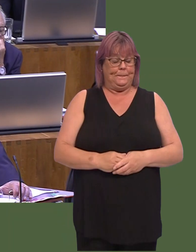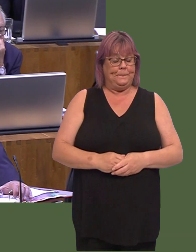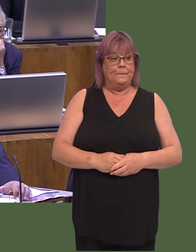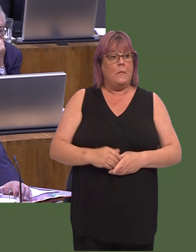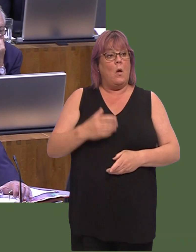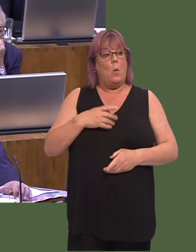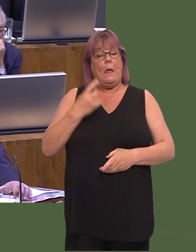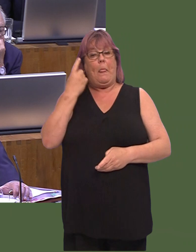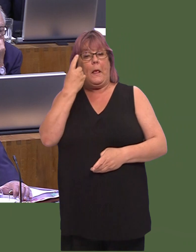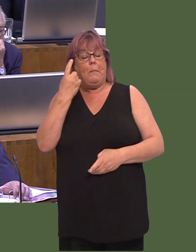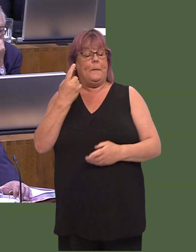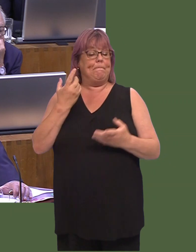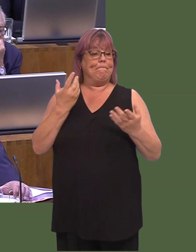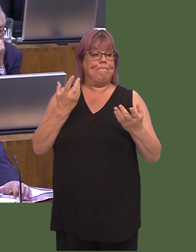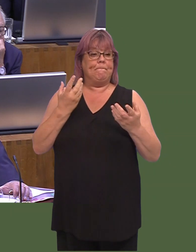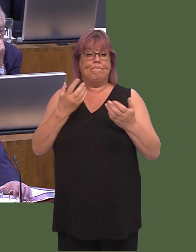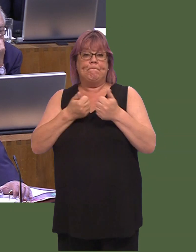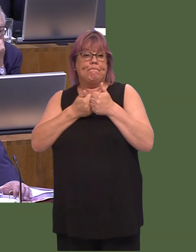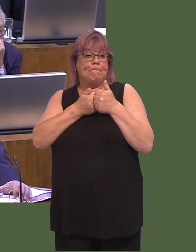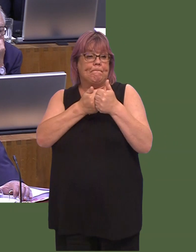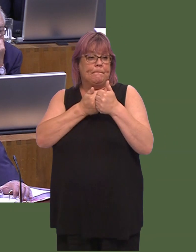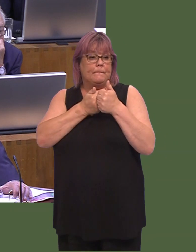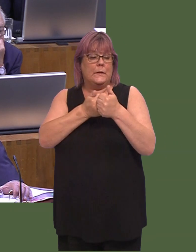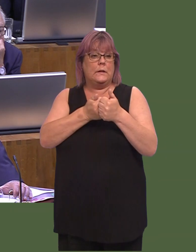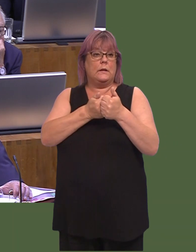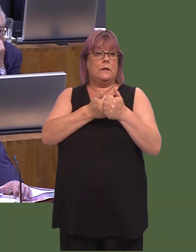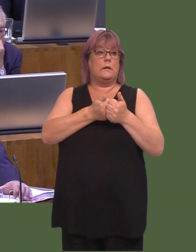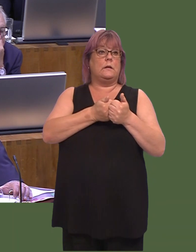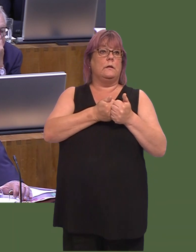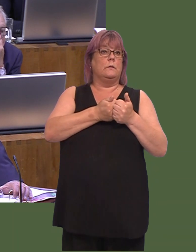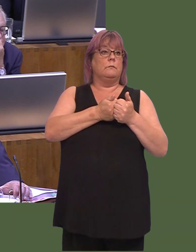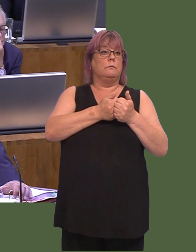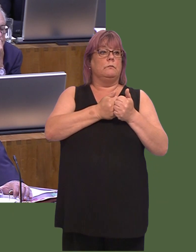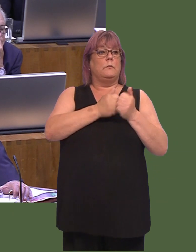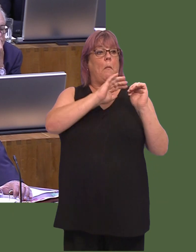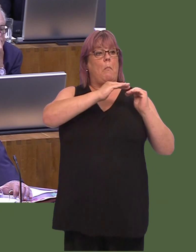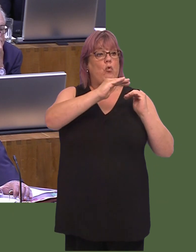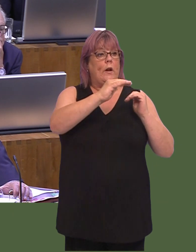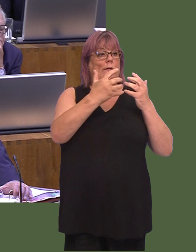y morlyn yn y gogledd, er mwyn gweld beth allwn ni ei wneud fel Llywodraeth er mwyn cefnogi'r dechnoleg.